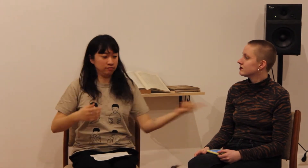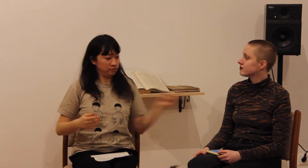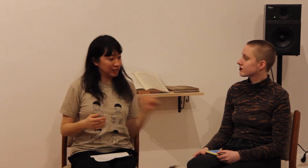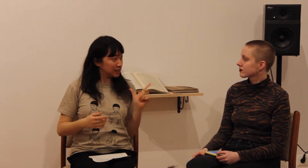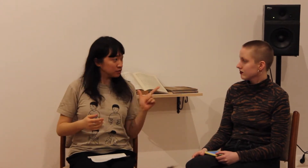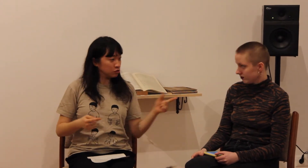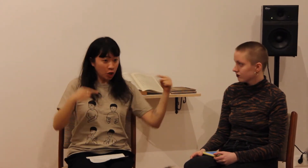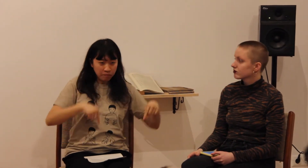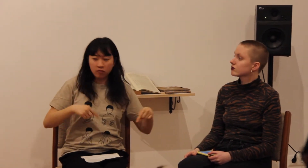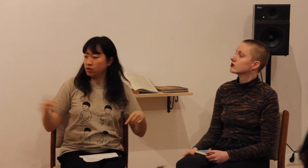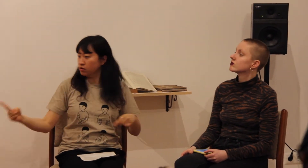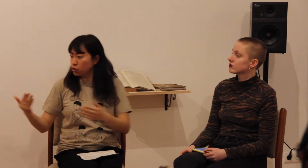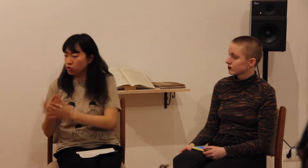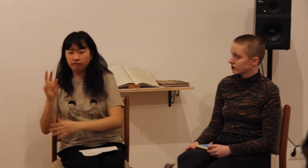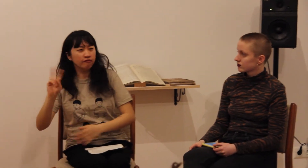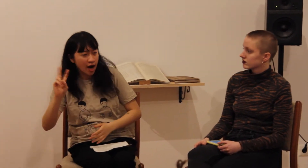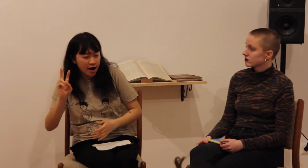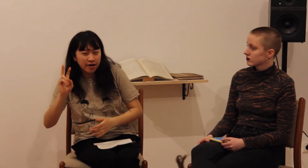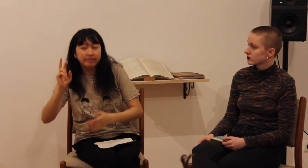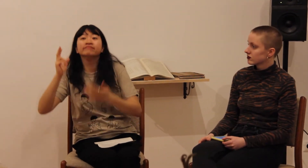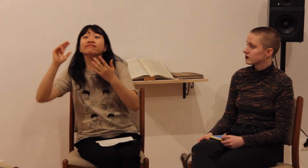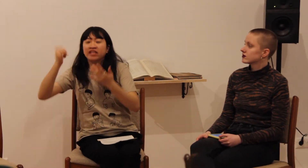Wir beide sind heute nicht alleine hier vorne,